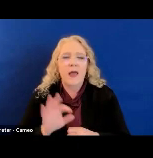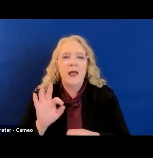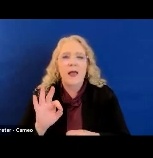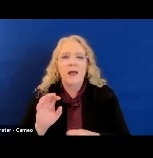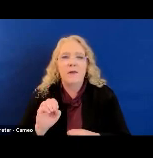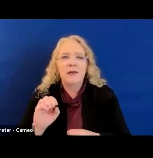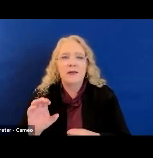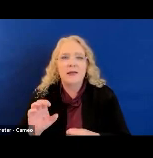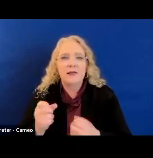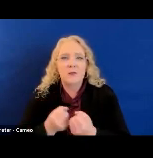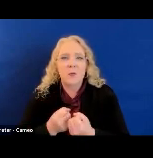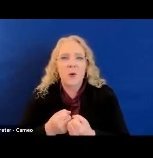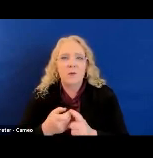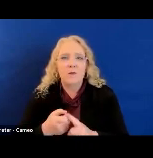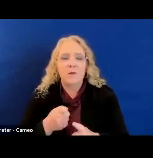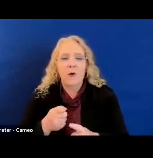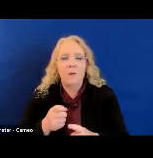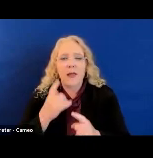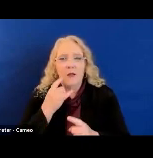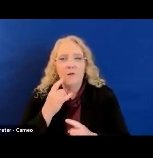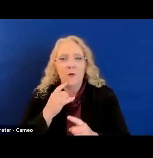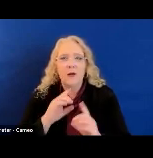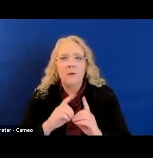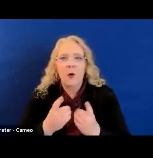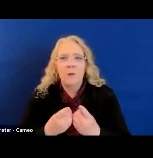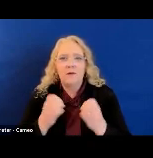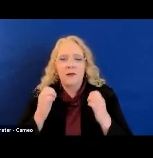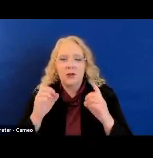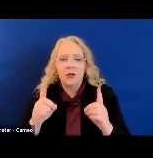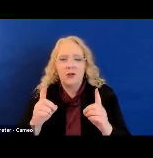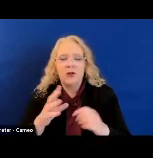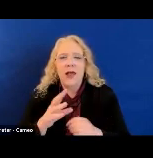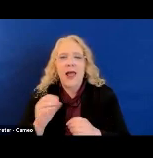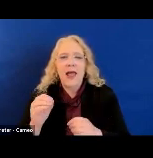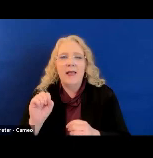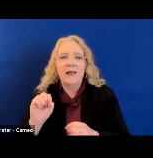para servir a su región.